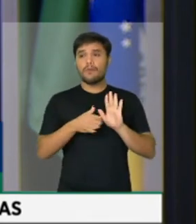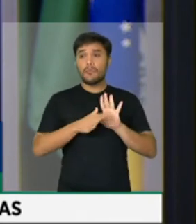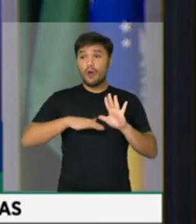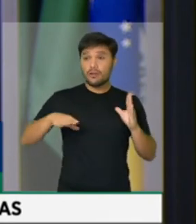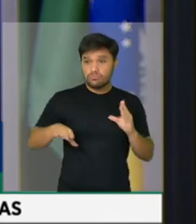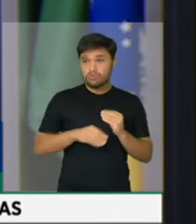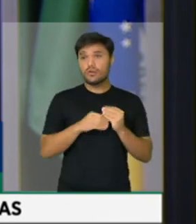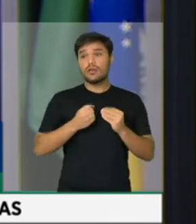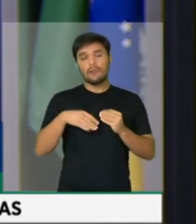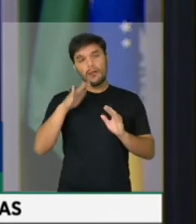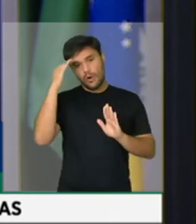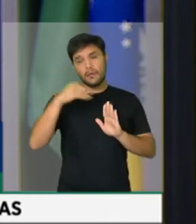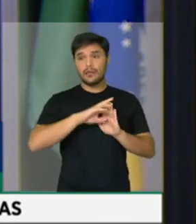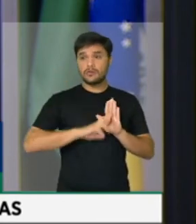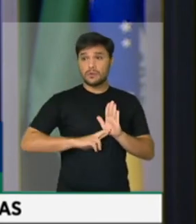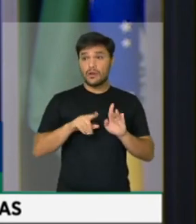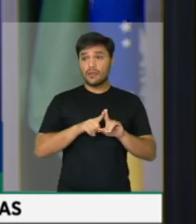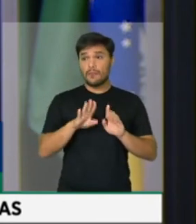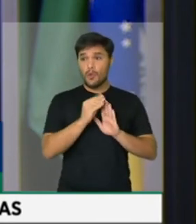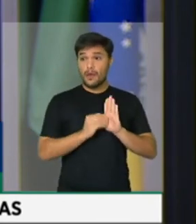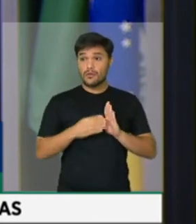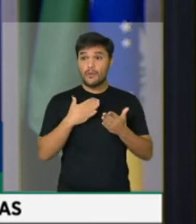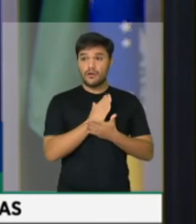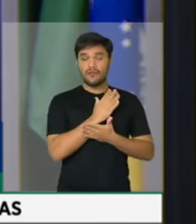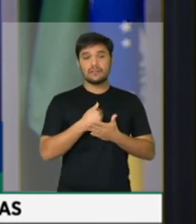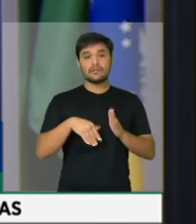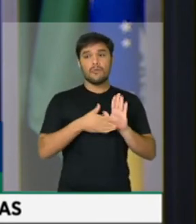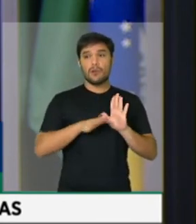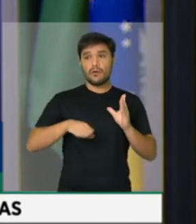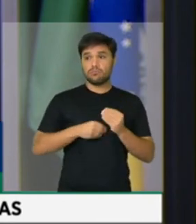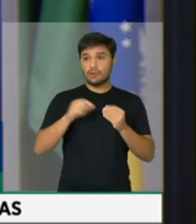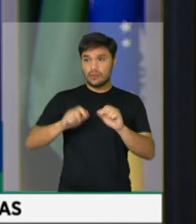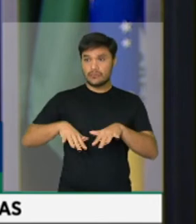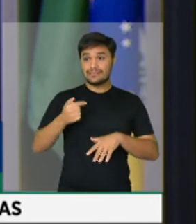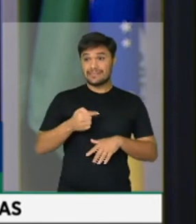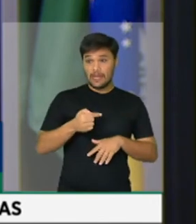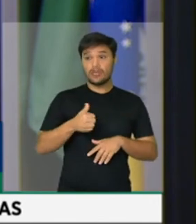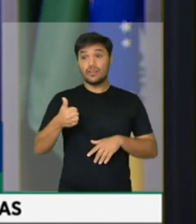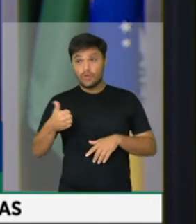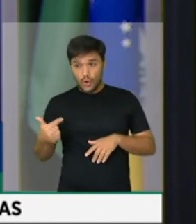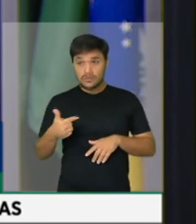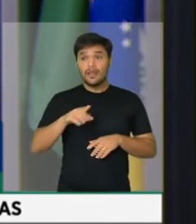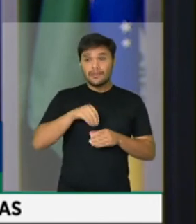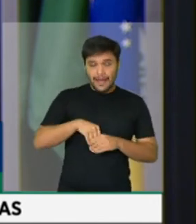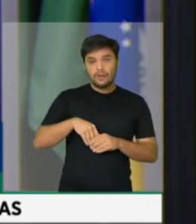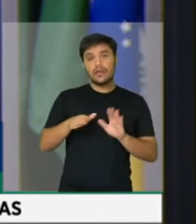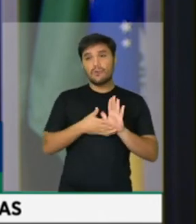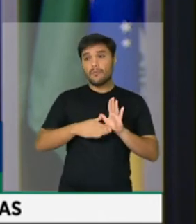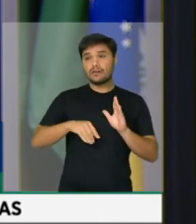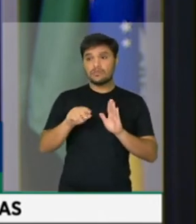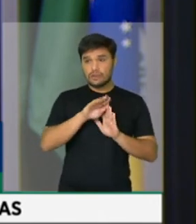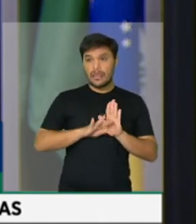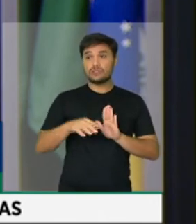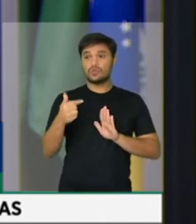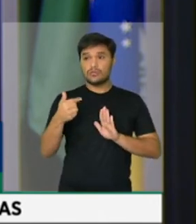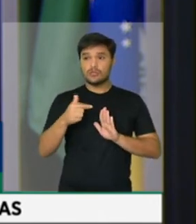ELÉTRICO. ANTE O EXPOSTO, NO ÂMBITO DA COMISSÃO MISTA VOTAMOS PELA CONSTITUCIONALIDADE, JURIDICIDADE E BOA TÉCNICA LEGISLATIVA E ADEQUAÇÃO FINANCEIRA E ORÇAMENTÁRIA DE